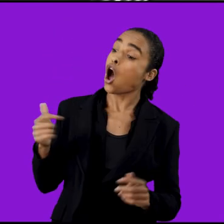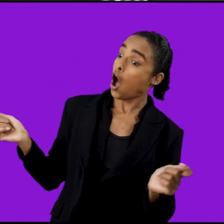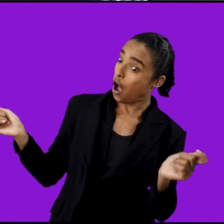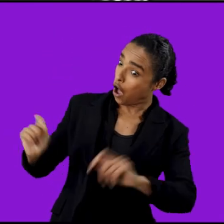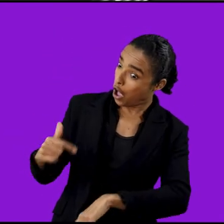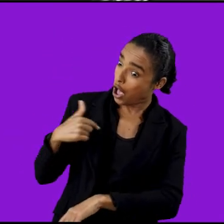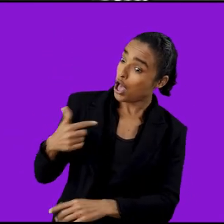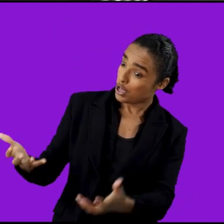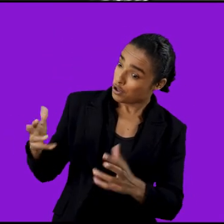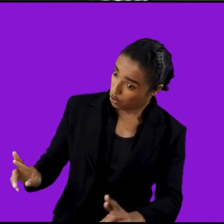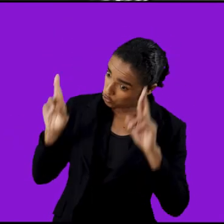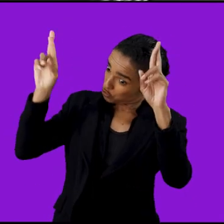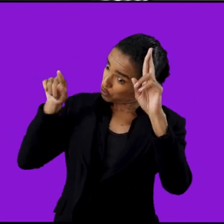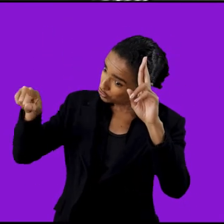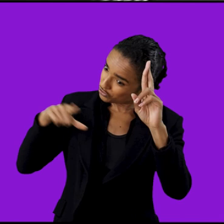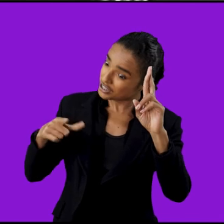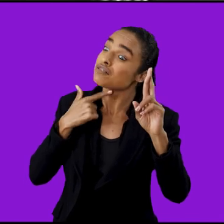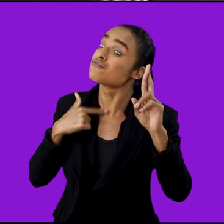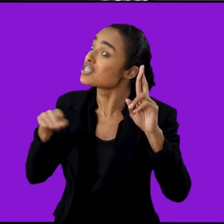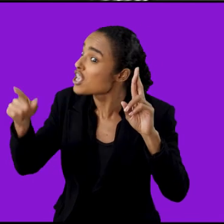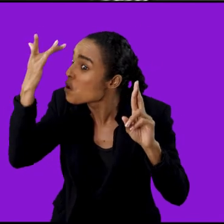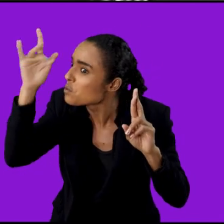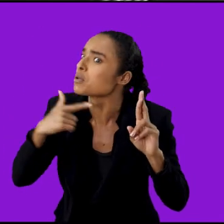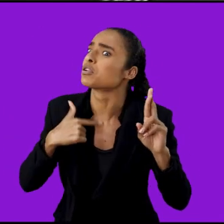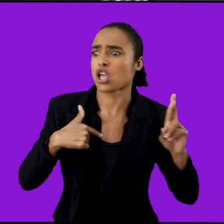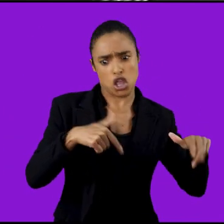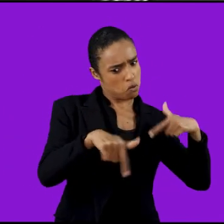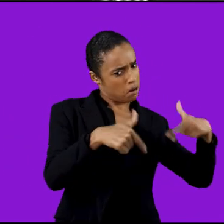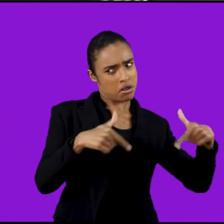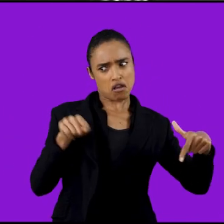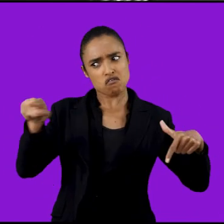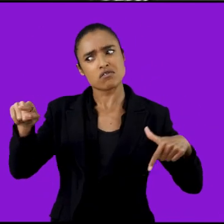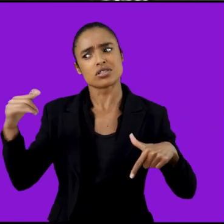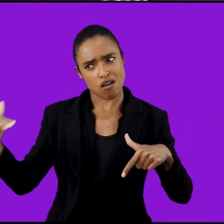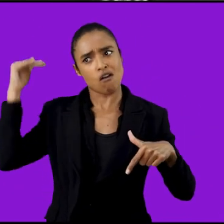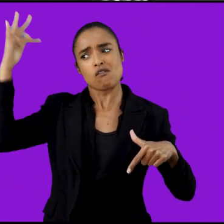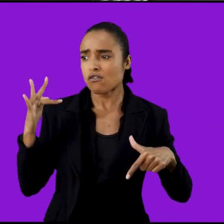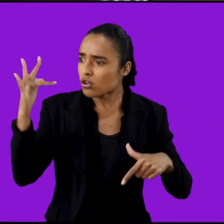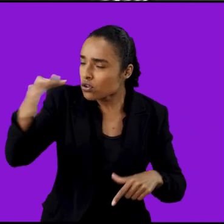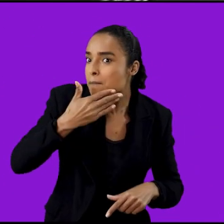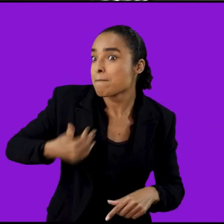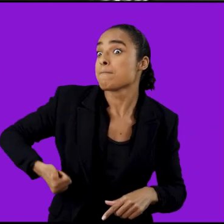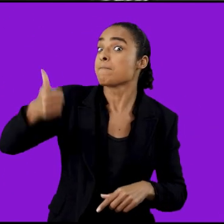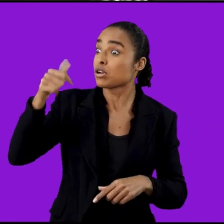eu espero que tu faça”... “Assim eu espero”, se não sabe o que cê ta desejando? “Aasim eu espero. Tô trabalhando pra isso garota. Que tu faça melhor do que eu”, Entendeu?